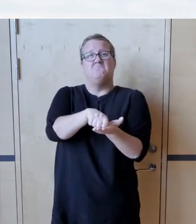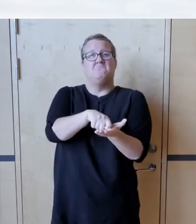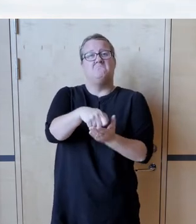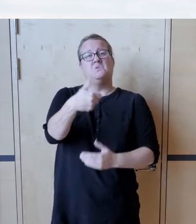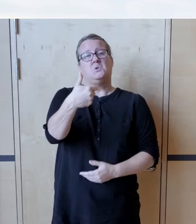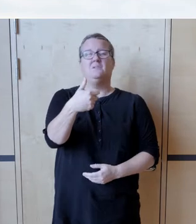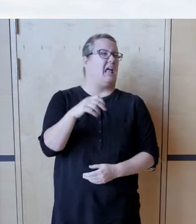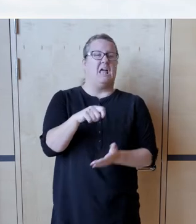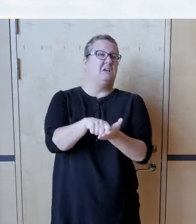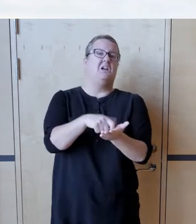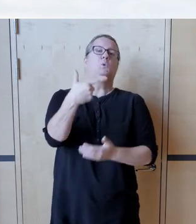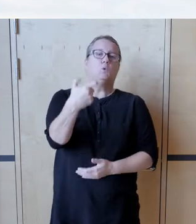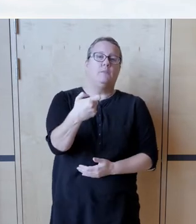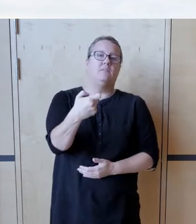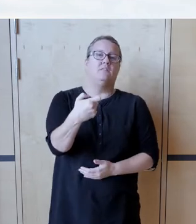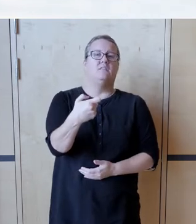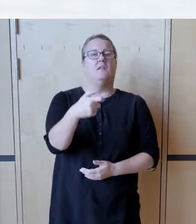Personer 70 äldre som har en